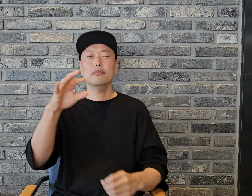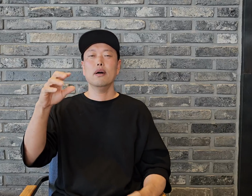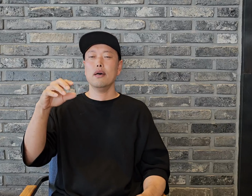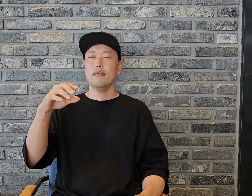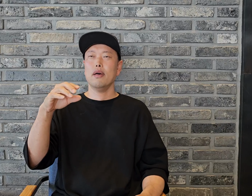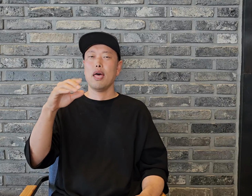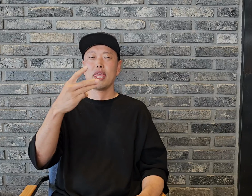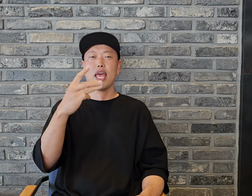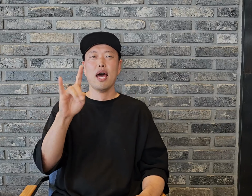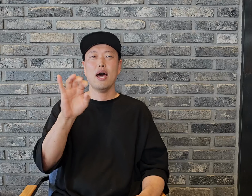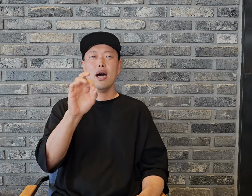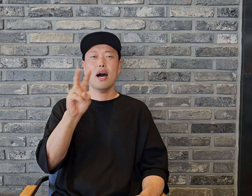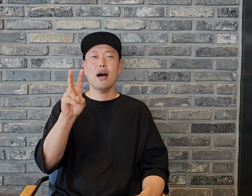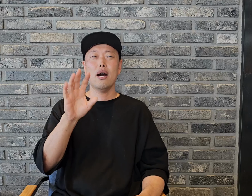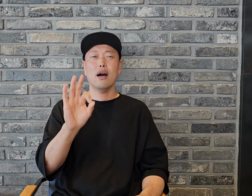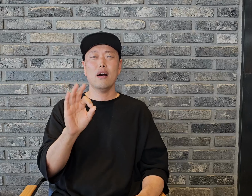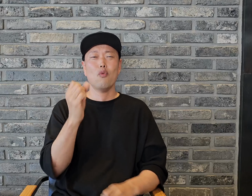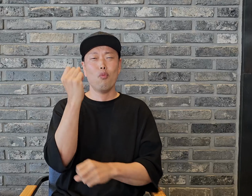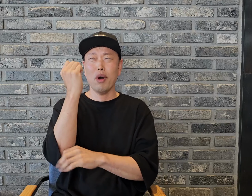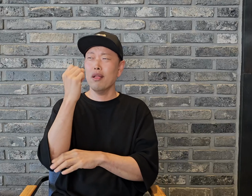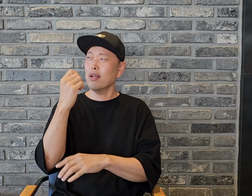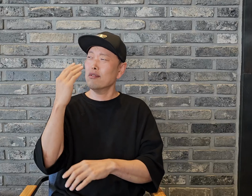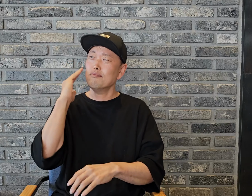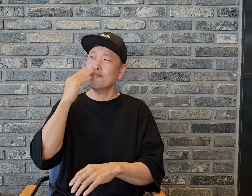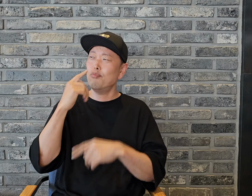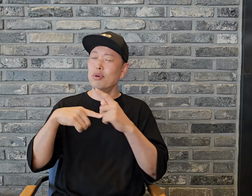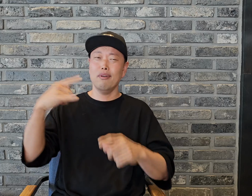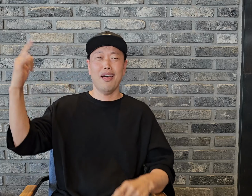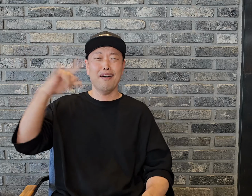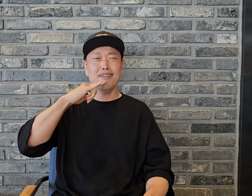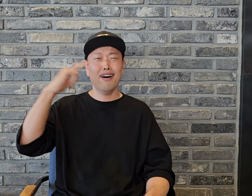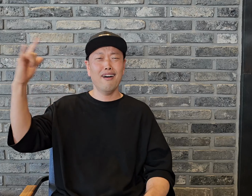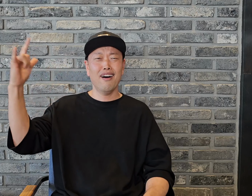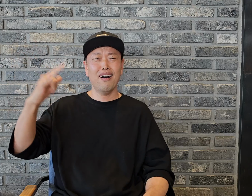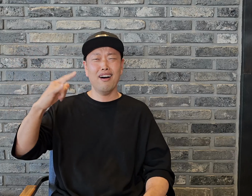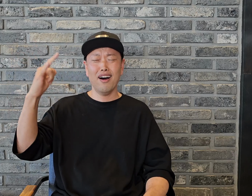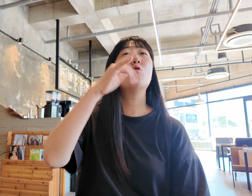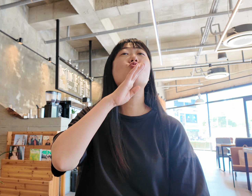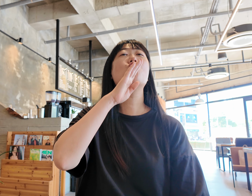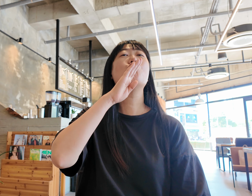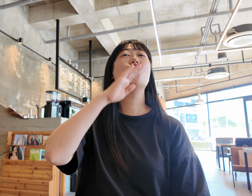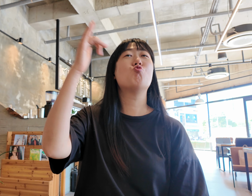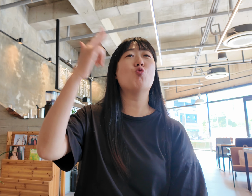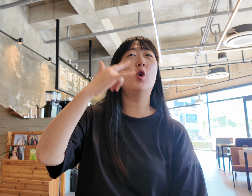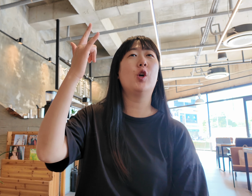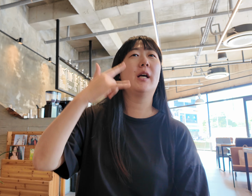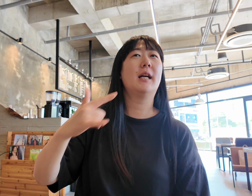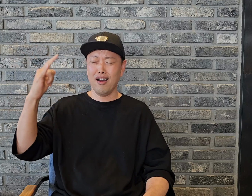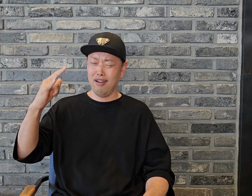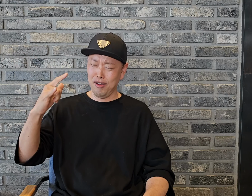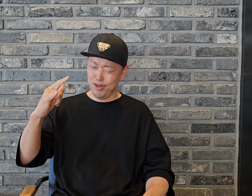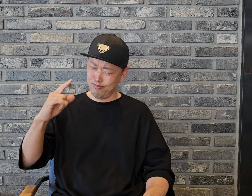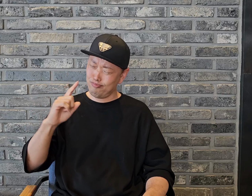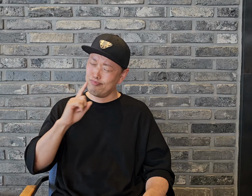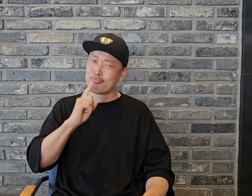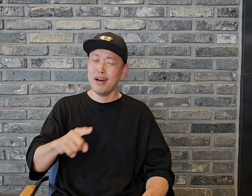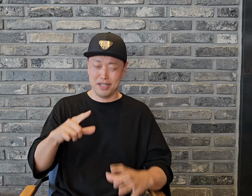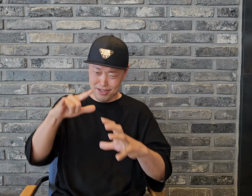サンの手話はこんな感じ。 聴覚障害者は皆このように使います。 それは正しい。 それは一体何を意味するのでしょうか？